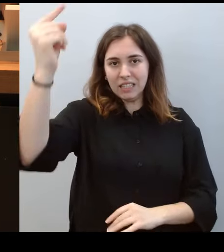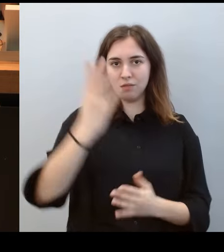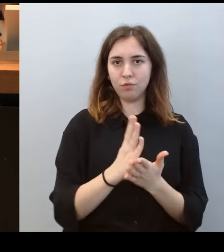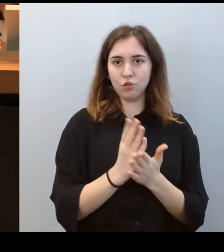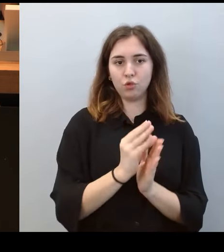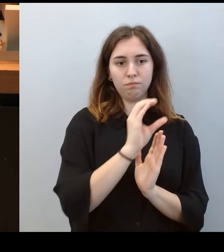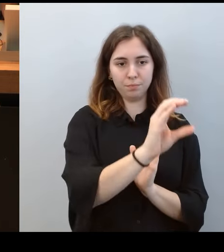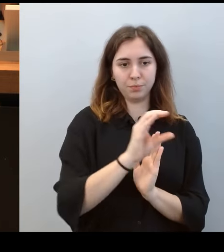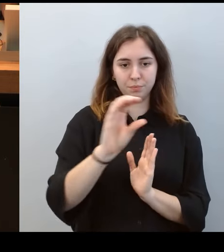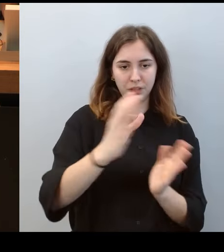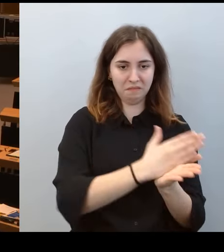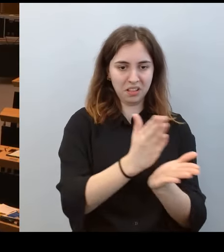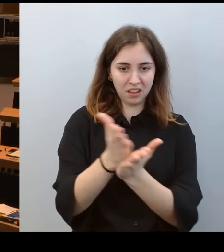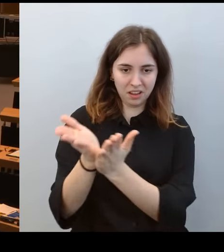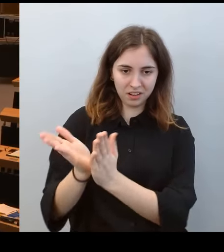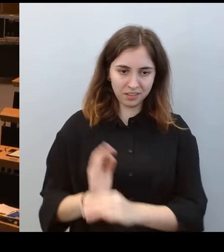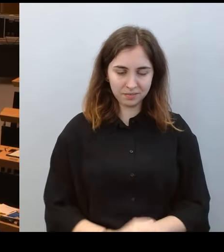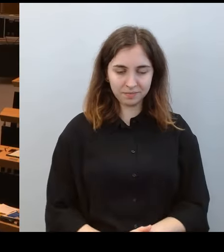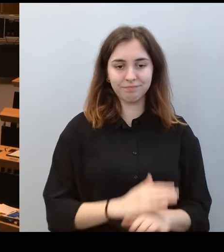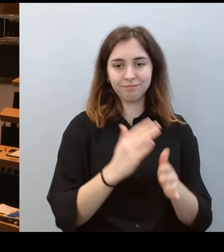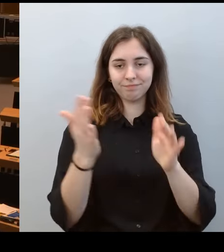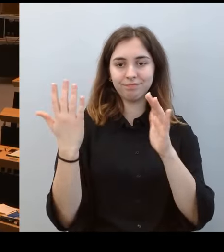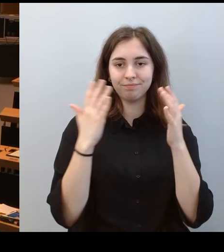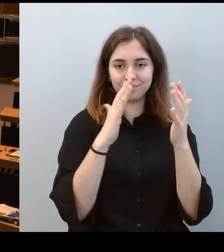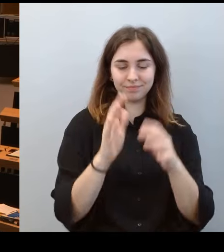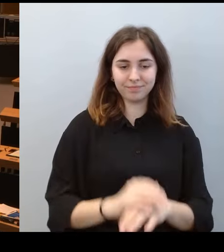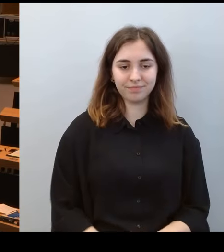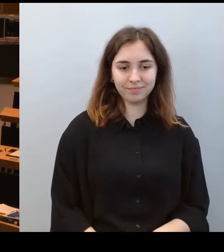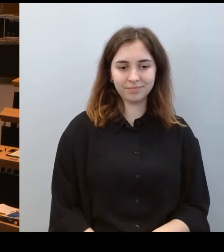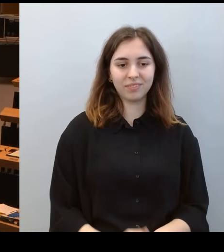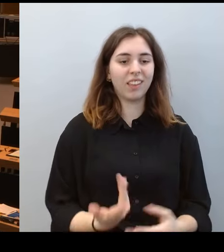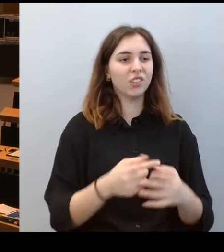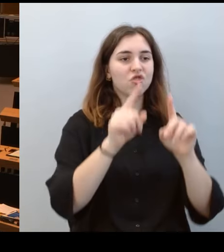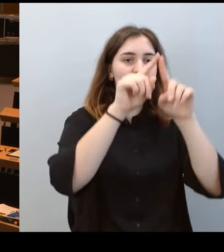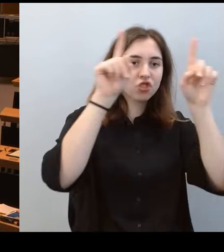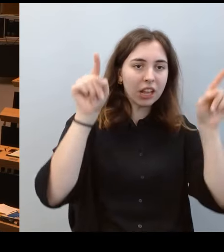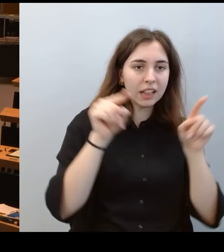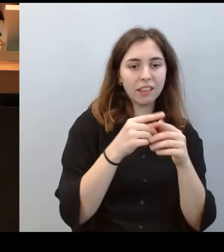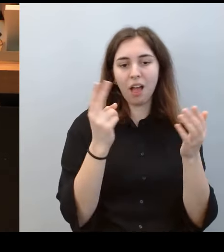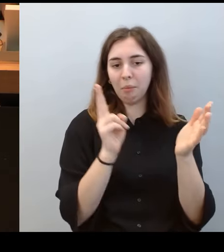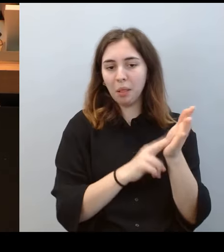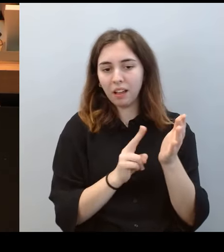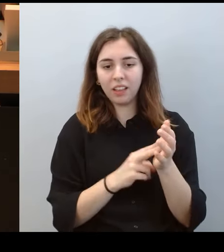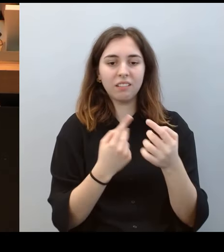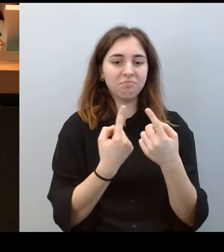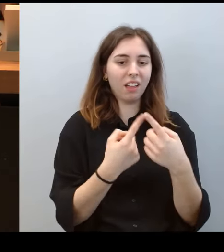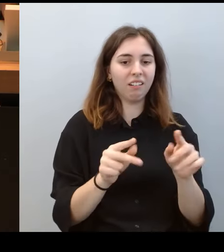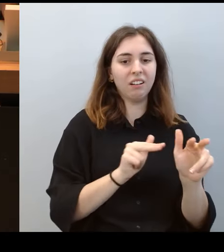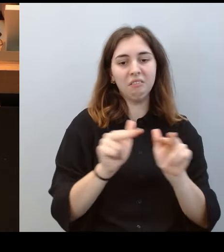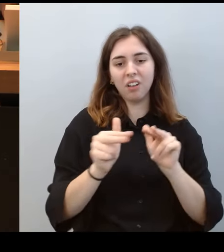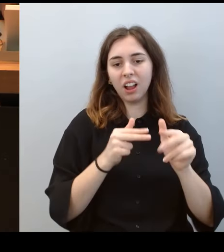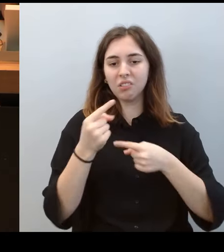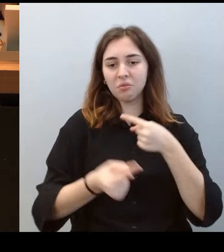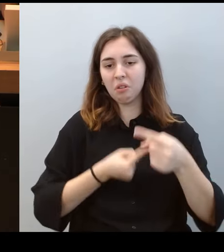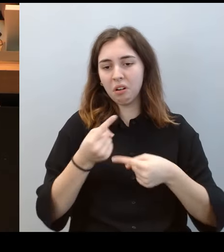Und Schilder, Plaketten, zusätzliche unnütze Verwaltungsvorgänge werden dann der Vergangenheit angehören. Ich